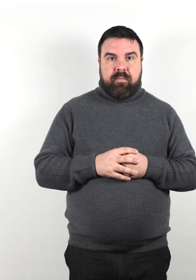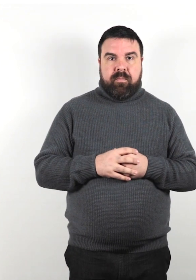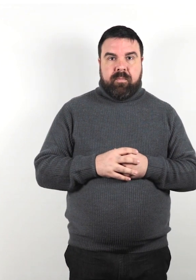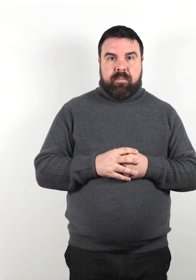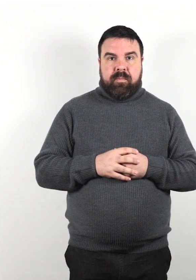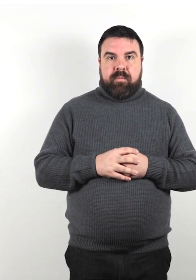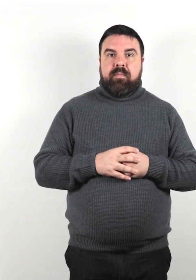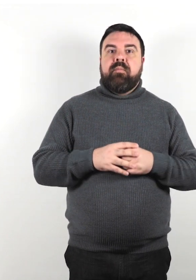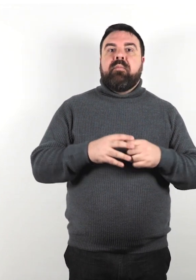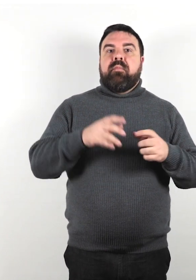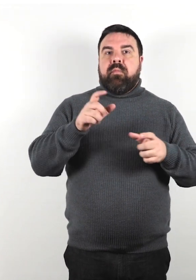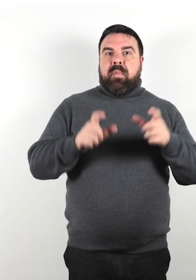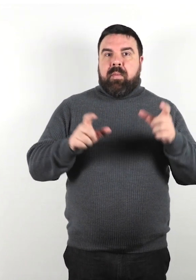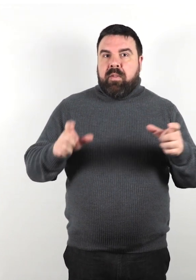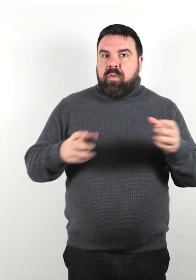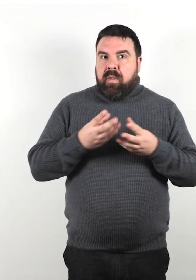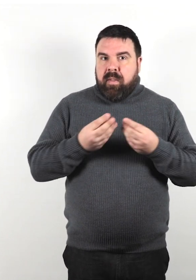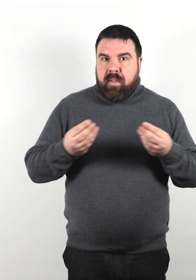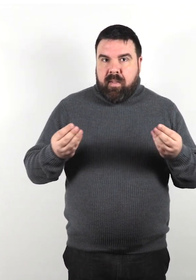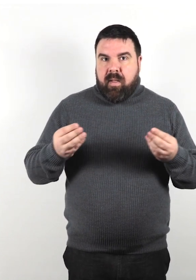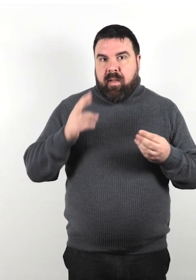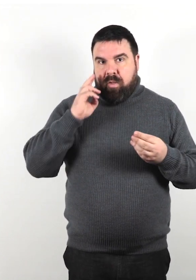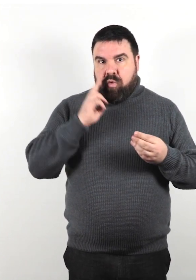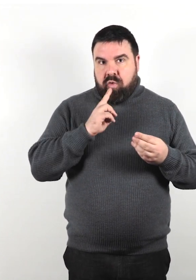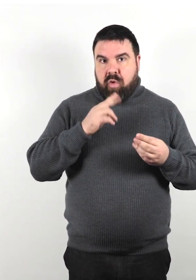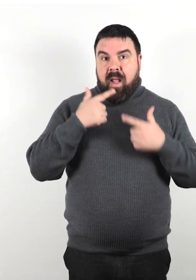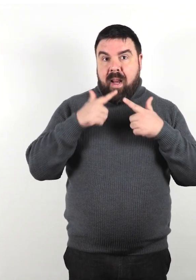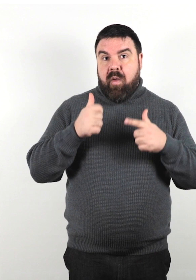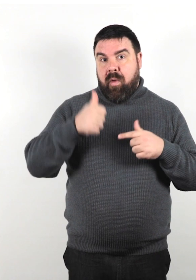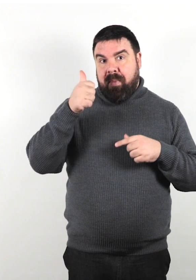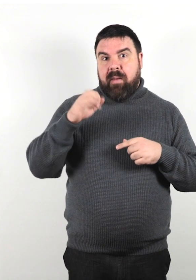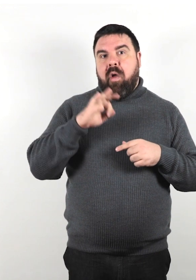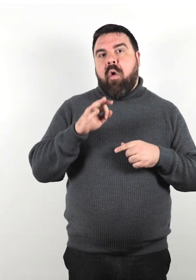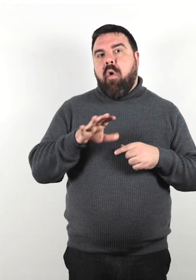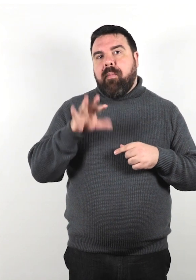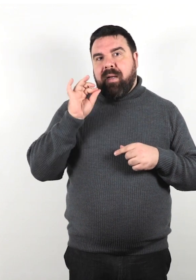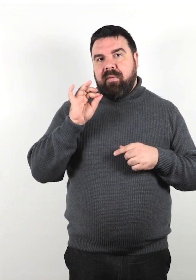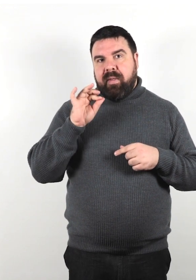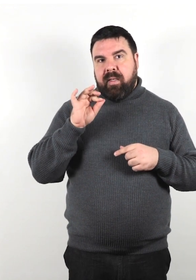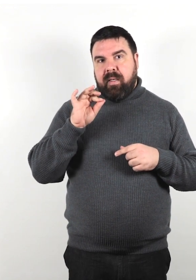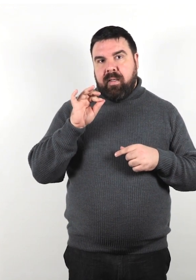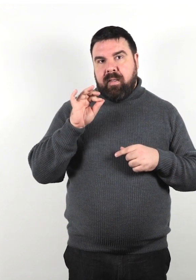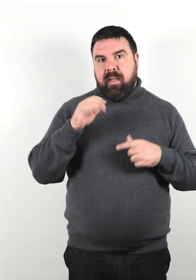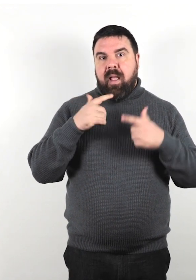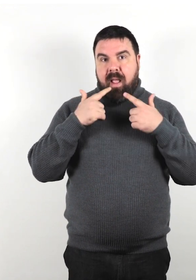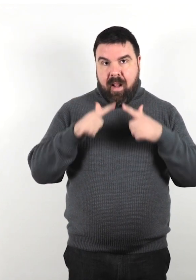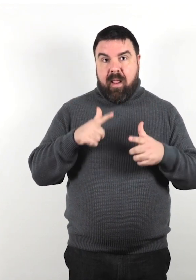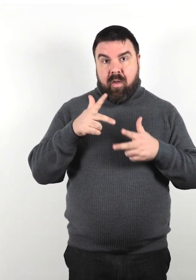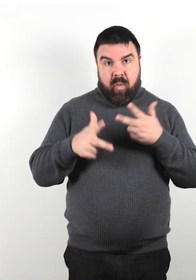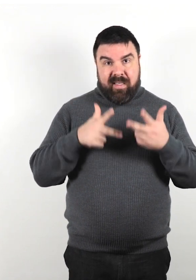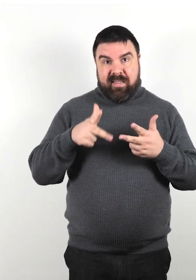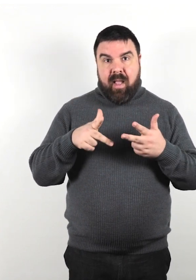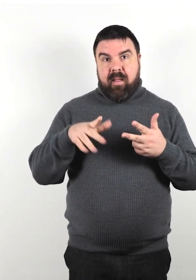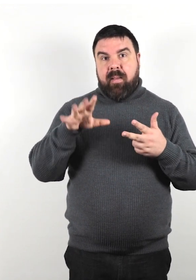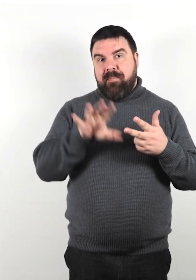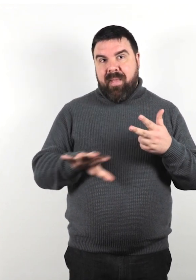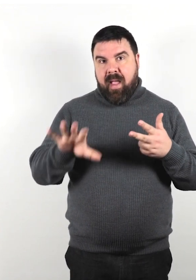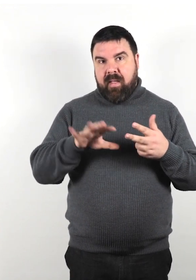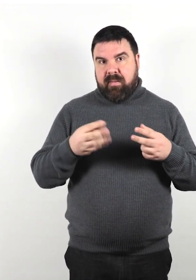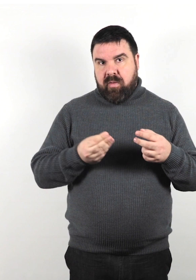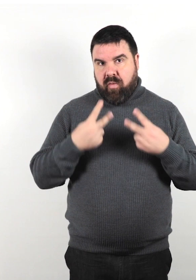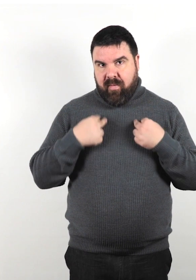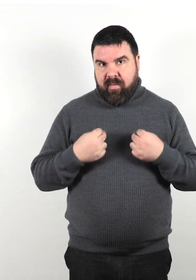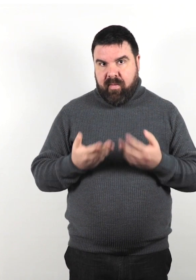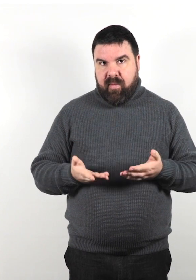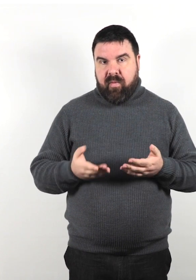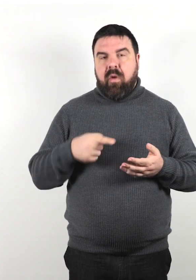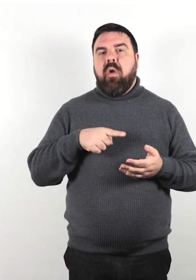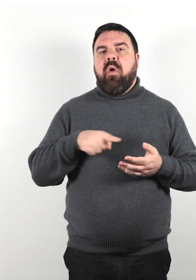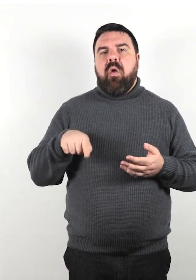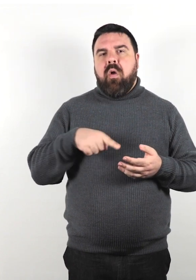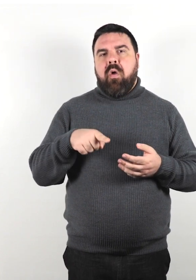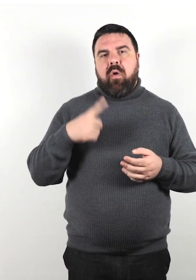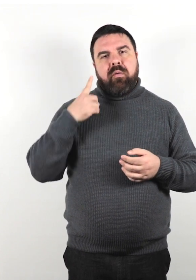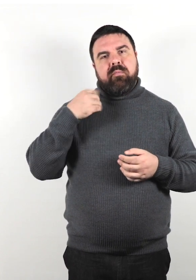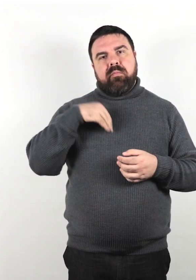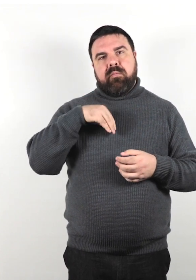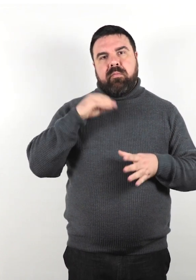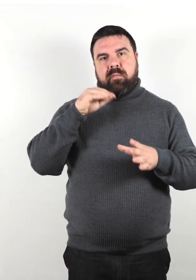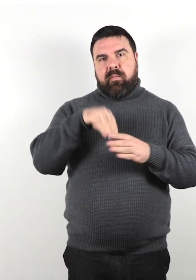Molte persone sorde la cui lingua prima o preferita è la lingua dei segni del paese in cui vivono, si considerano membri della comunità dei sordi.